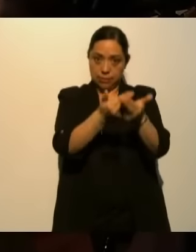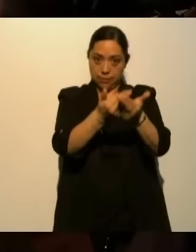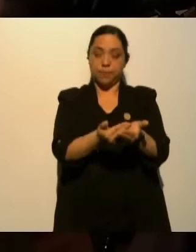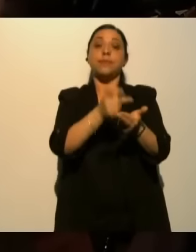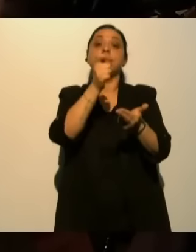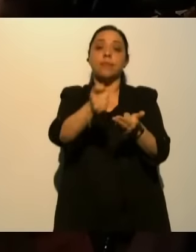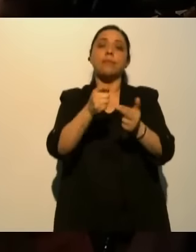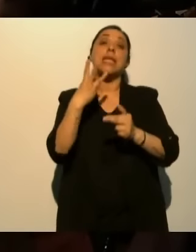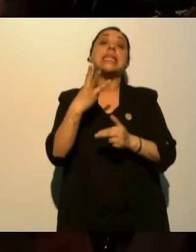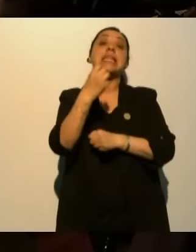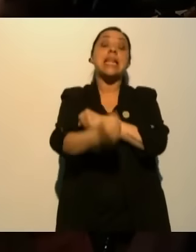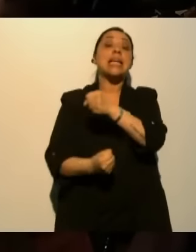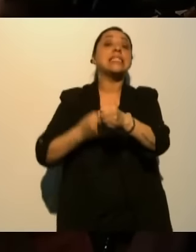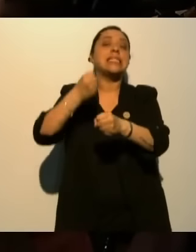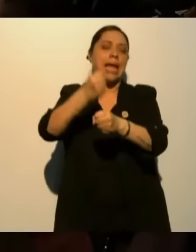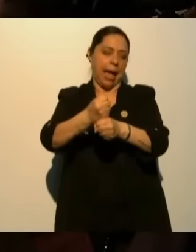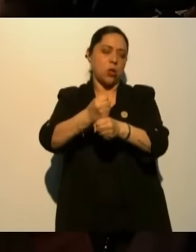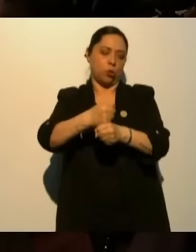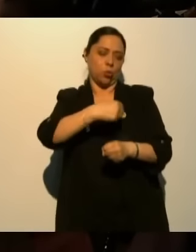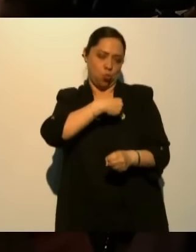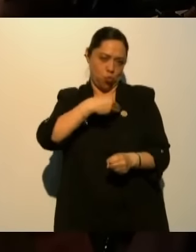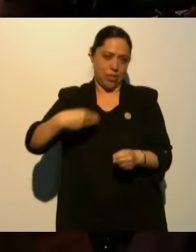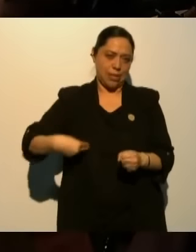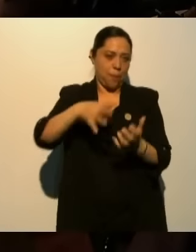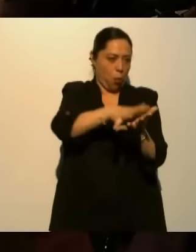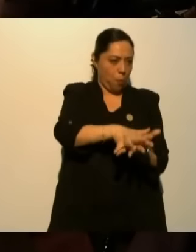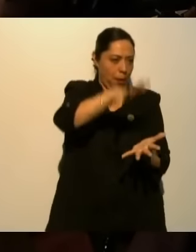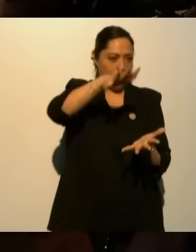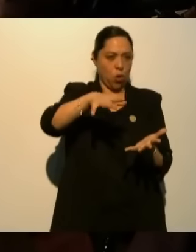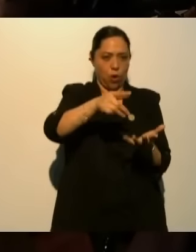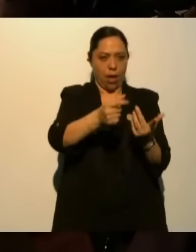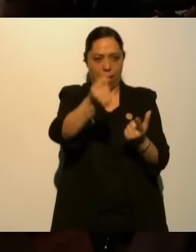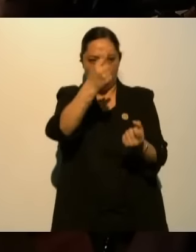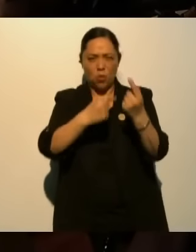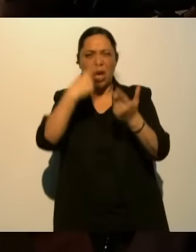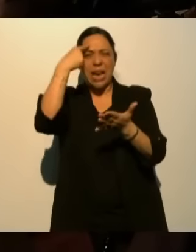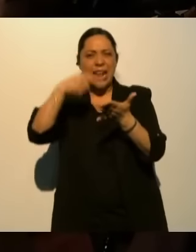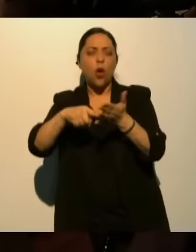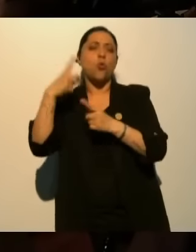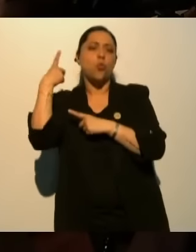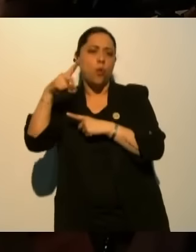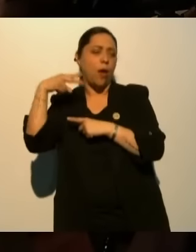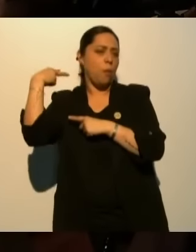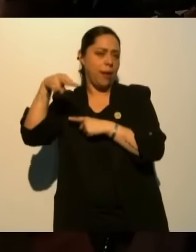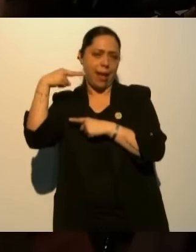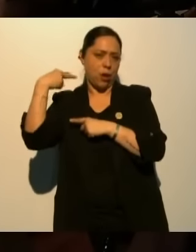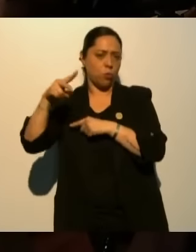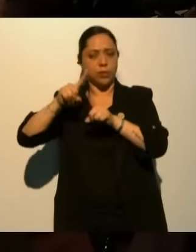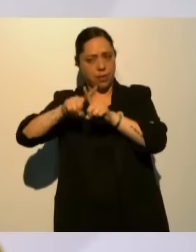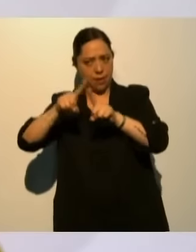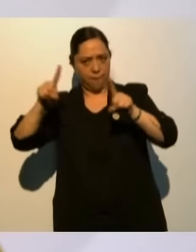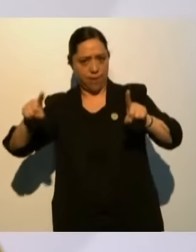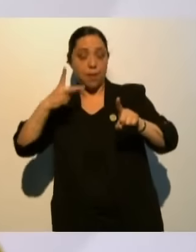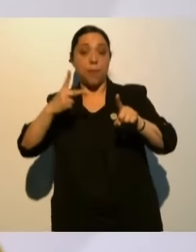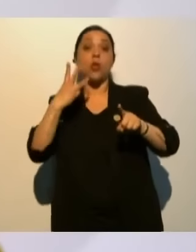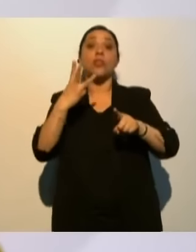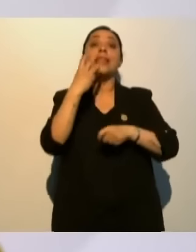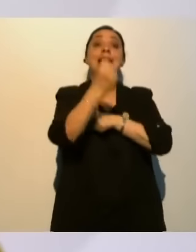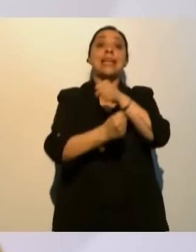municipios tienen Con excepción quizá de Durango y Veracruz los TR años que tiene la mayoría de